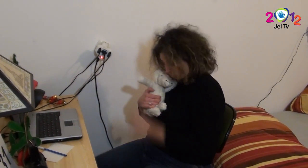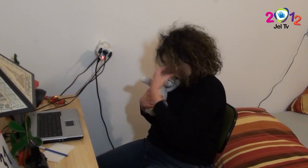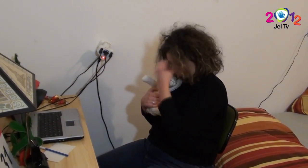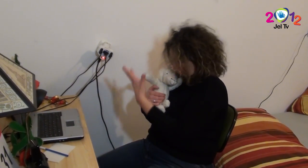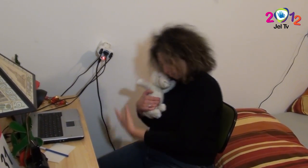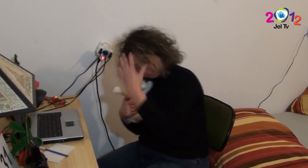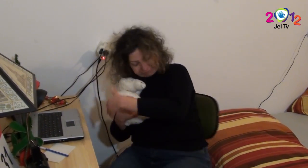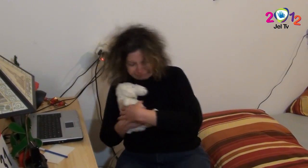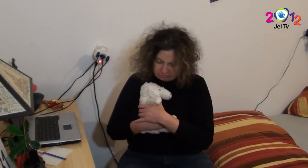A szemem majd kiég!